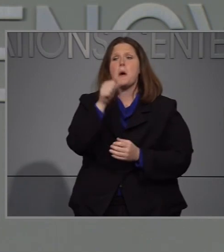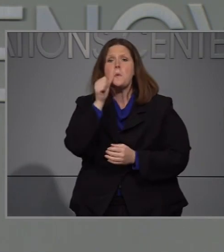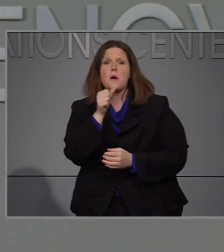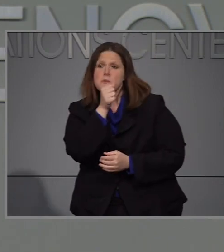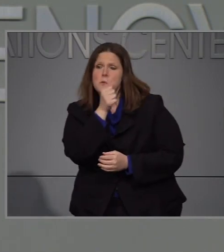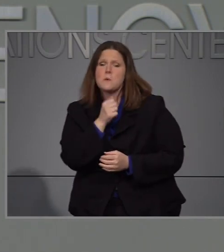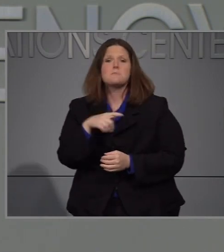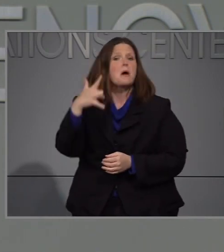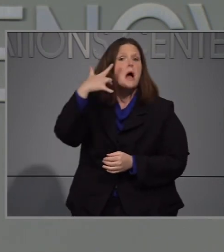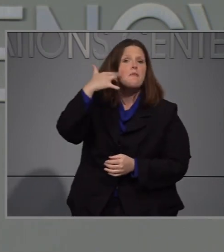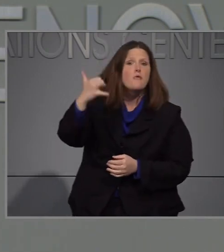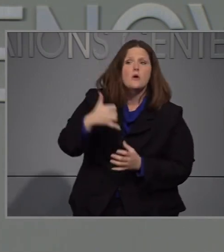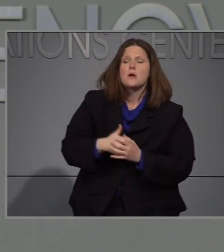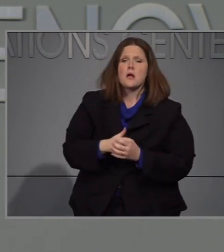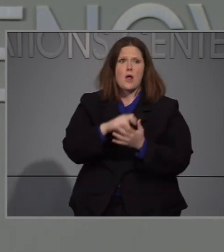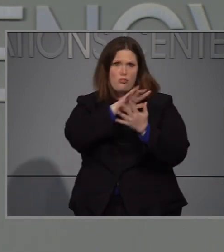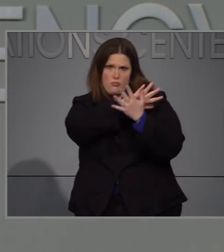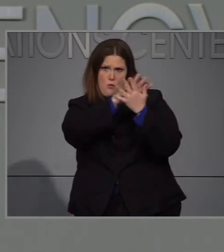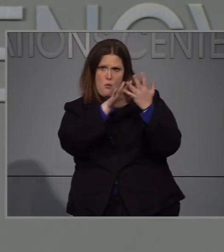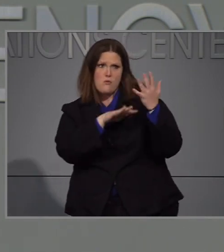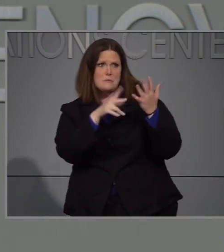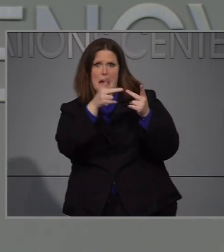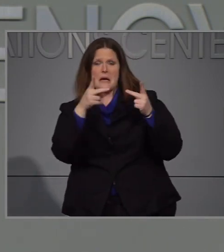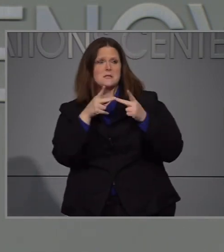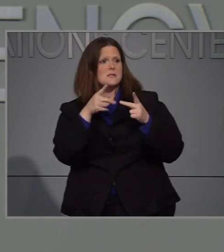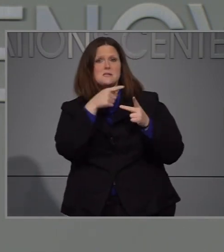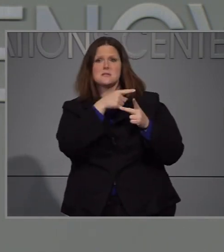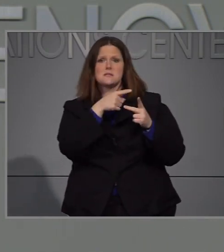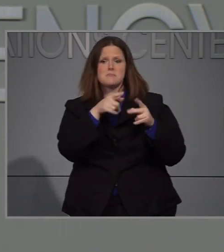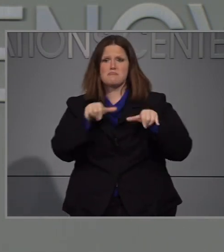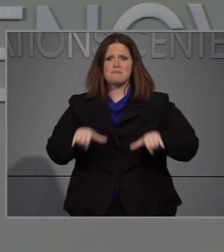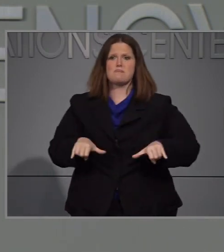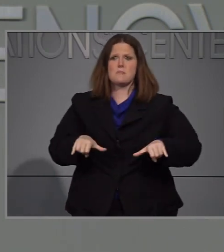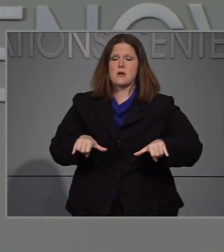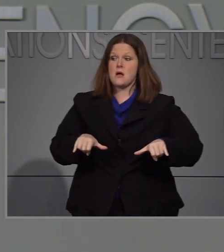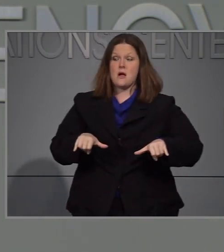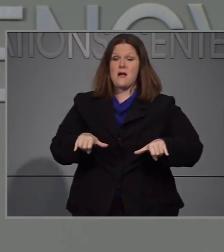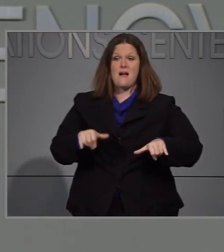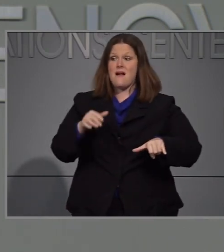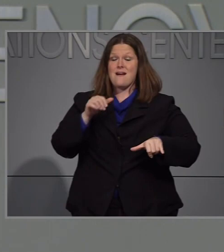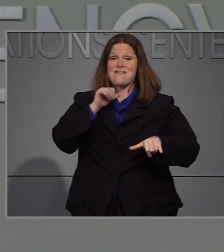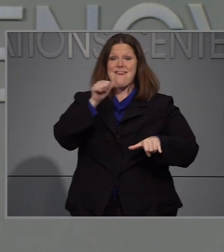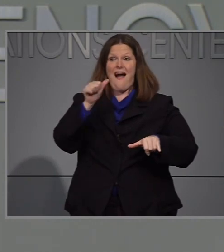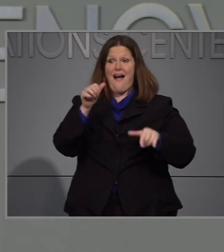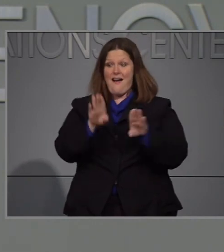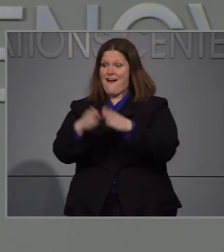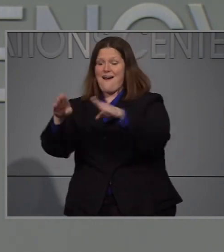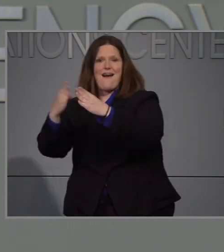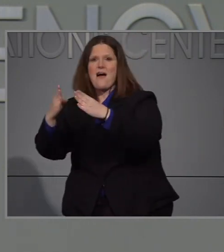visto en Texas Arizona, ya en California. No nada más no han avanzado sino que está cerrando